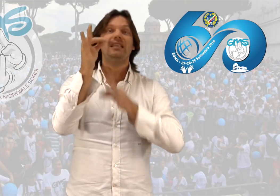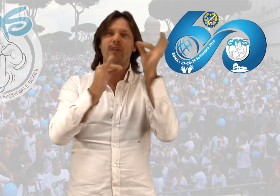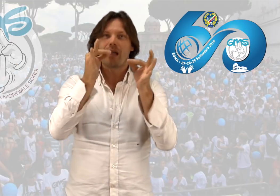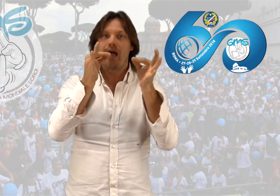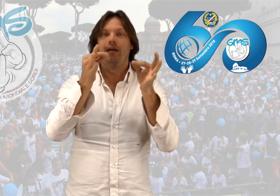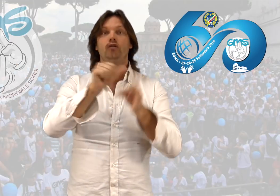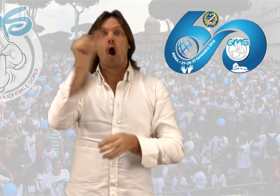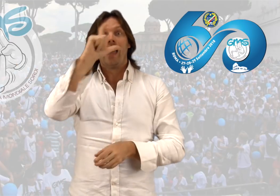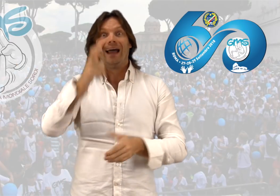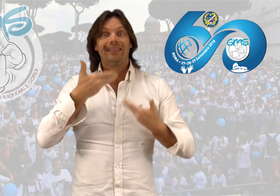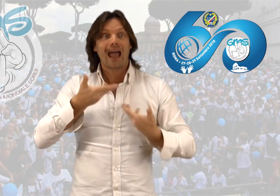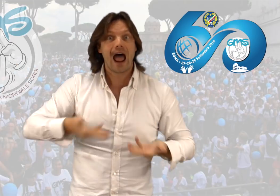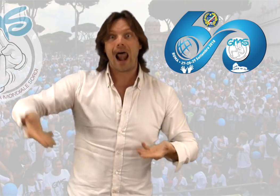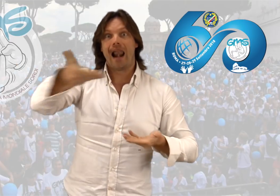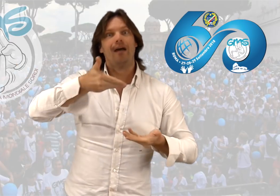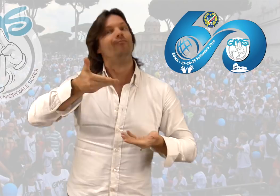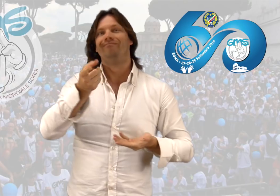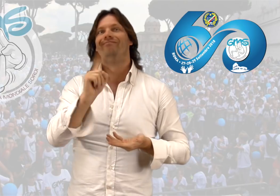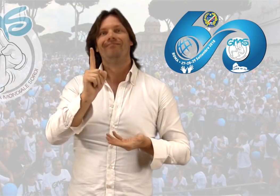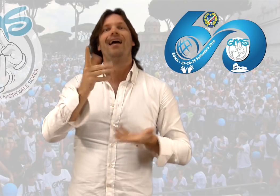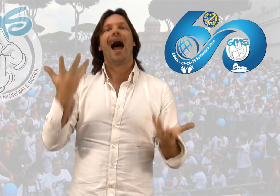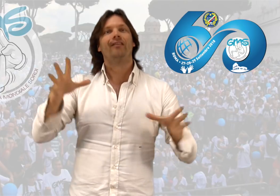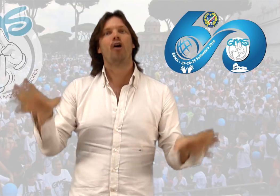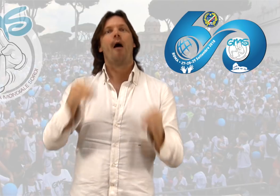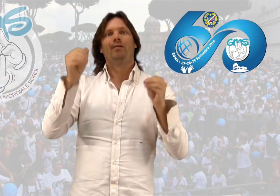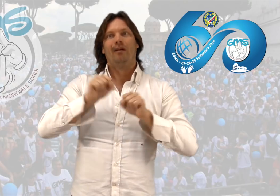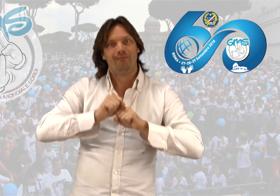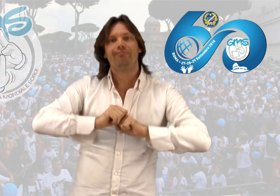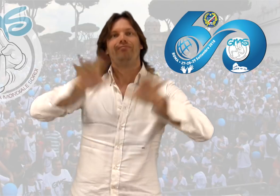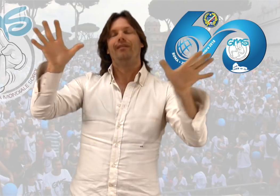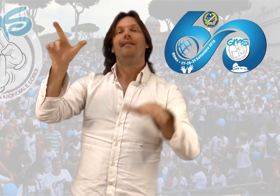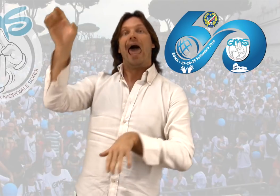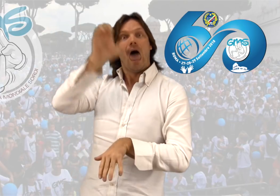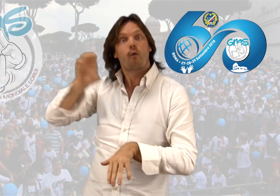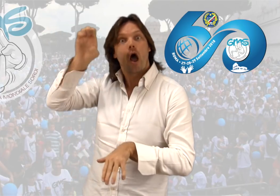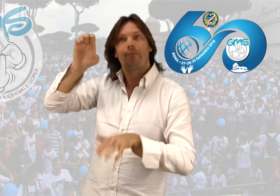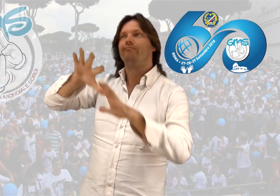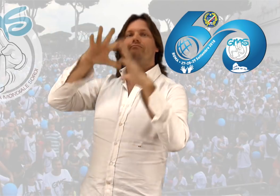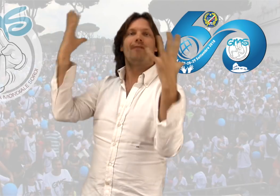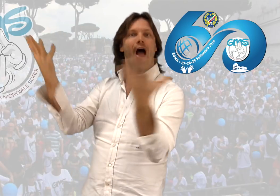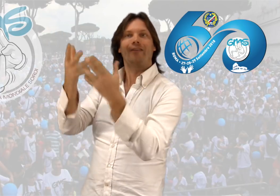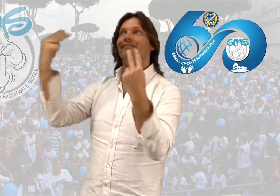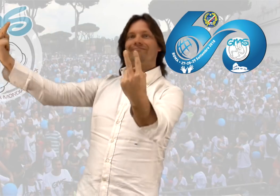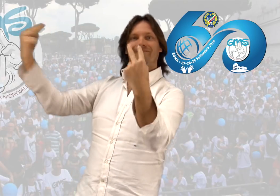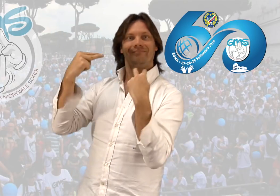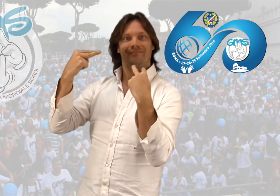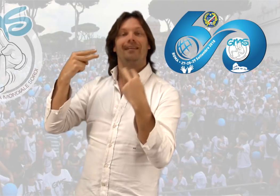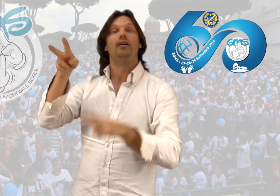Significa che non ci facciamo sentire solo in Italia, ma anche in Europa e nel Mondo che ci osservano